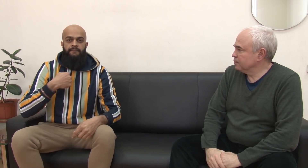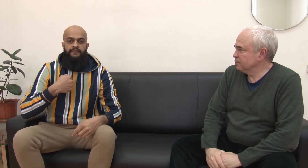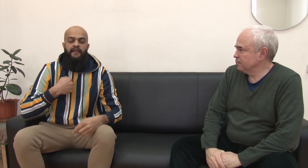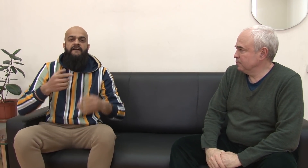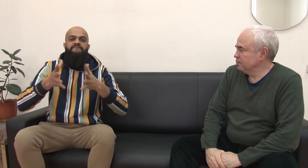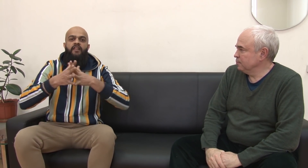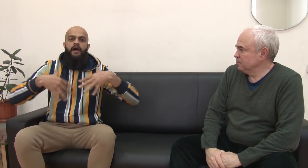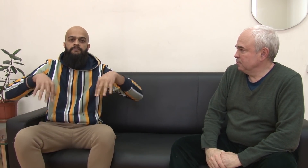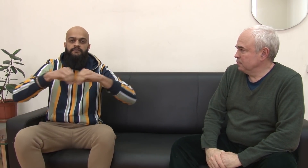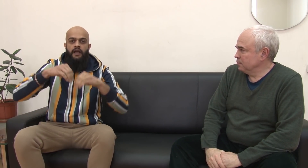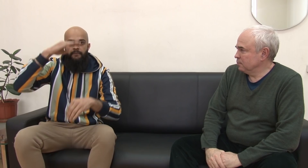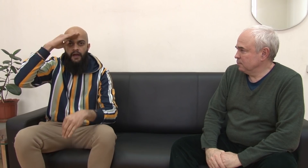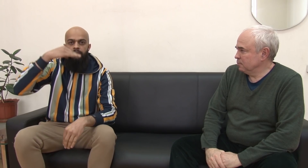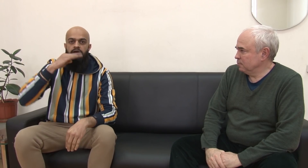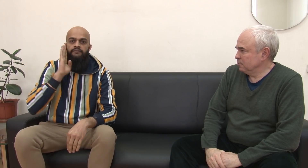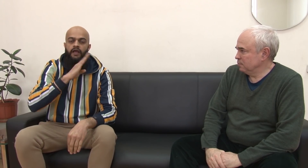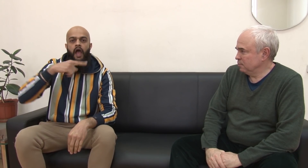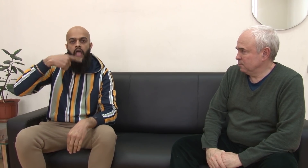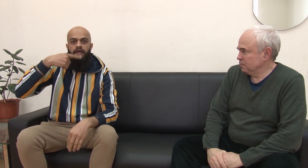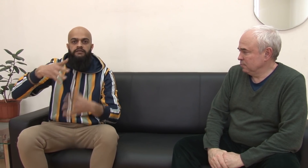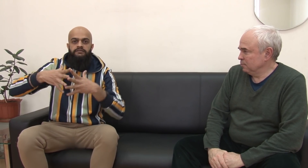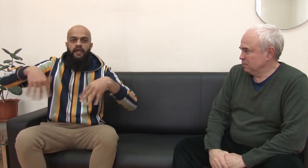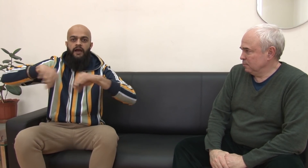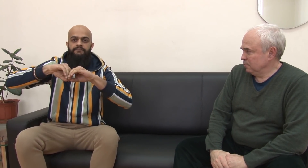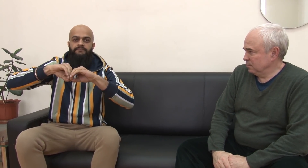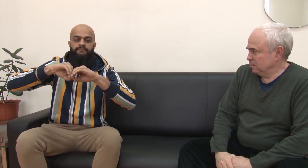Мои родители слышащие.